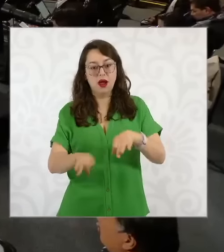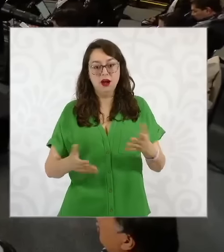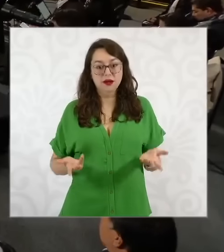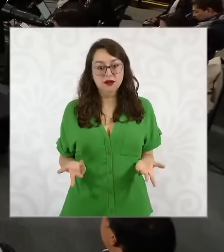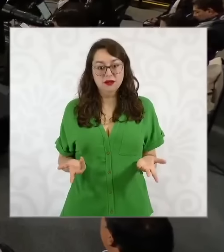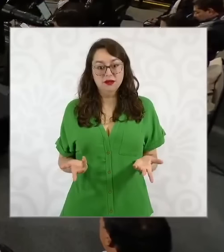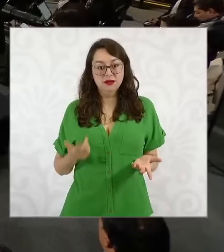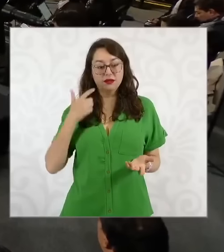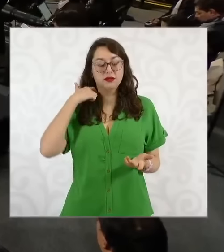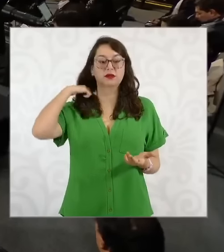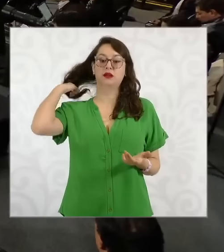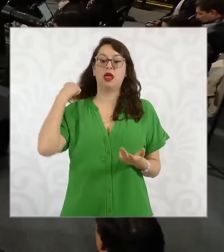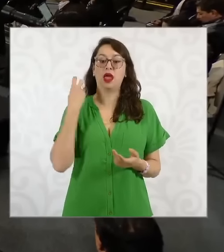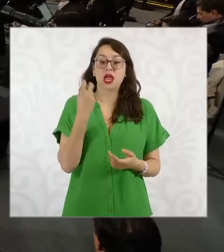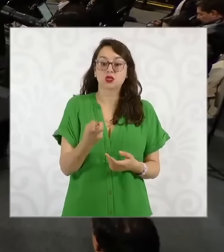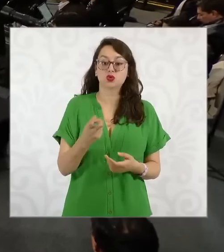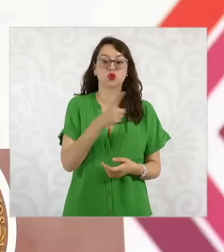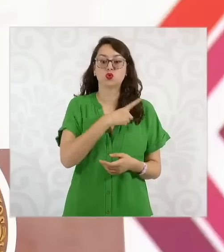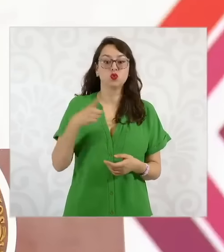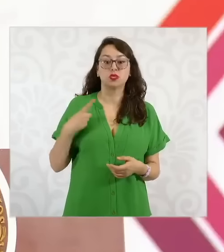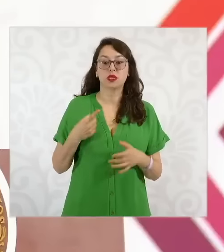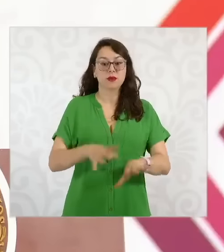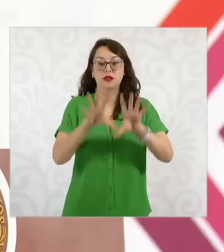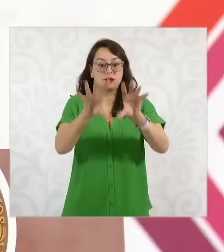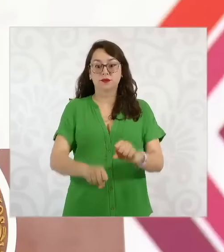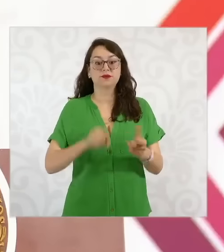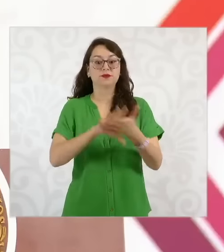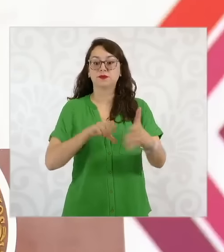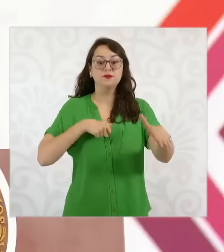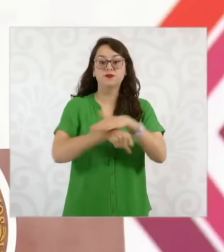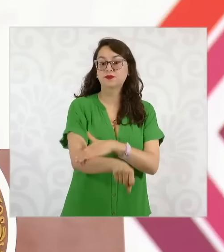Entonces no tienen por qué estar en centros de detención o utilizar la violencia.